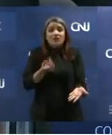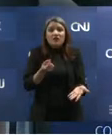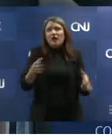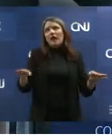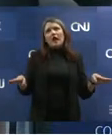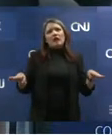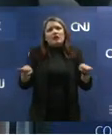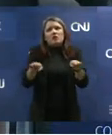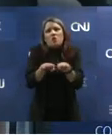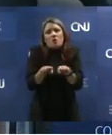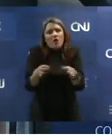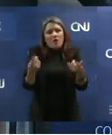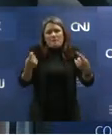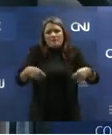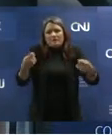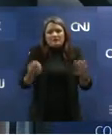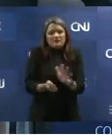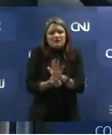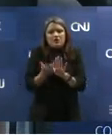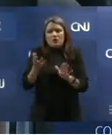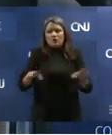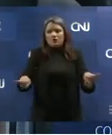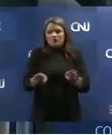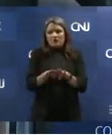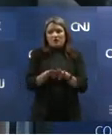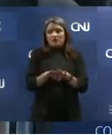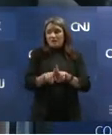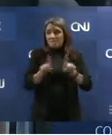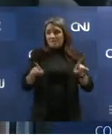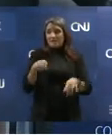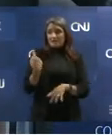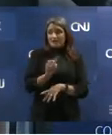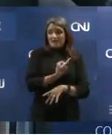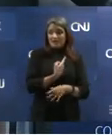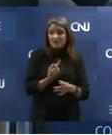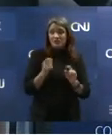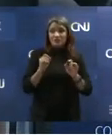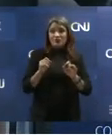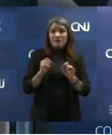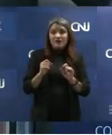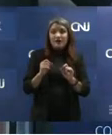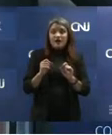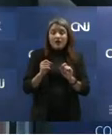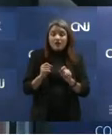Mas se nós formos atrás, se nos aprofundar em todos os julgados desta Côrte,